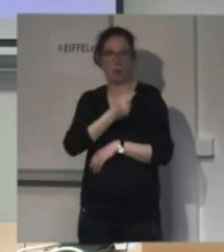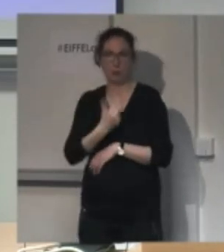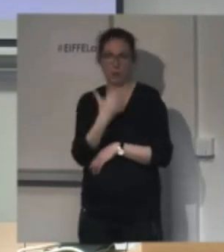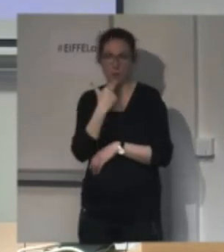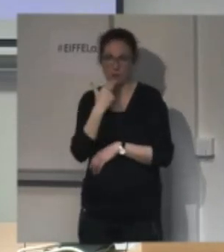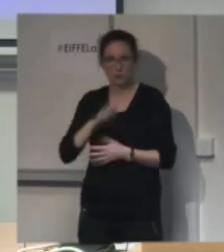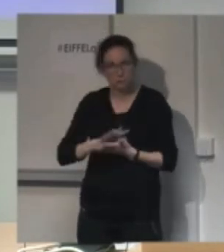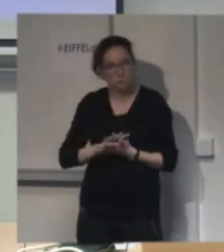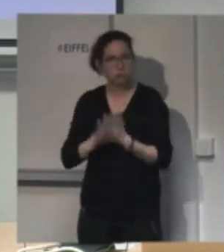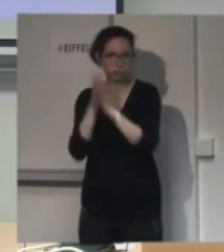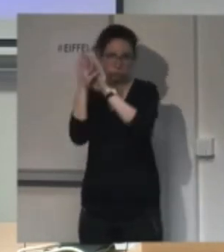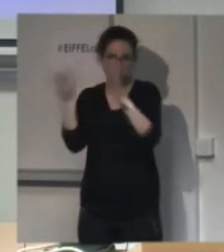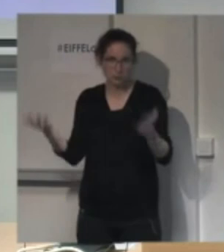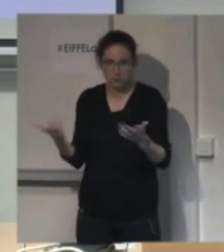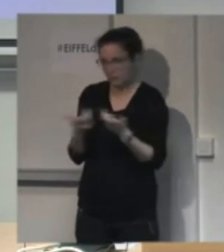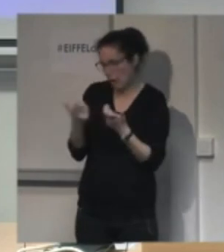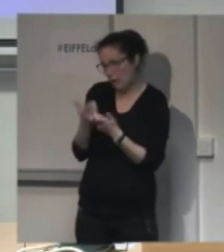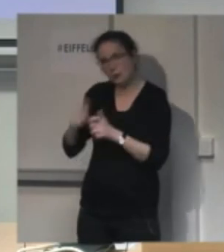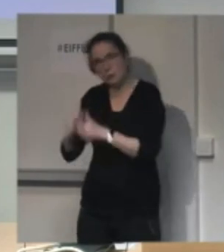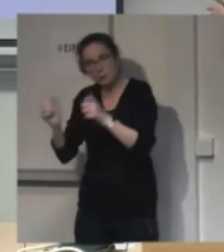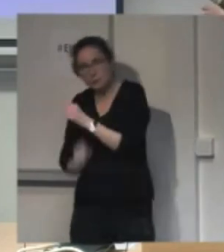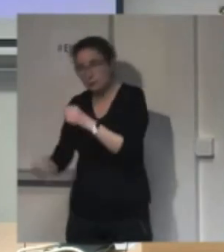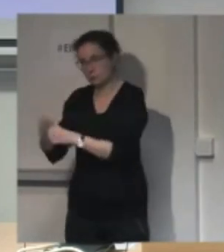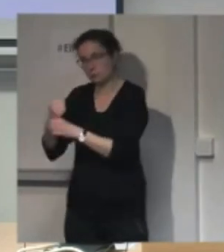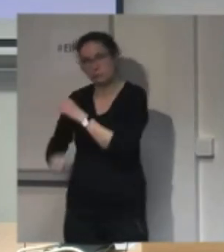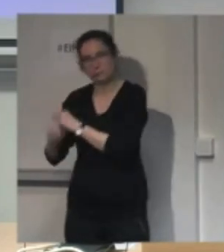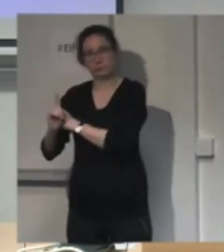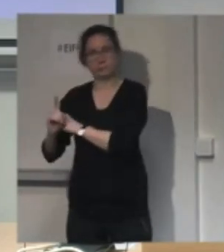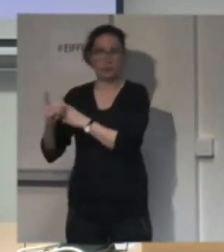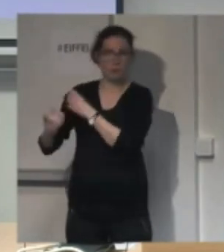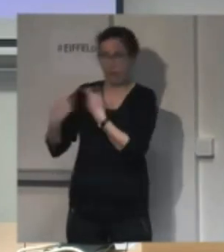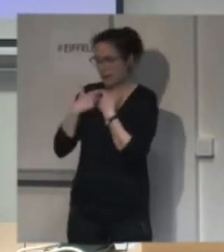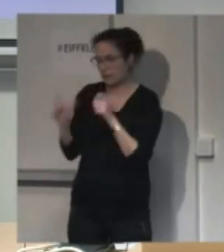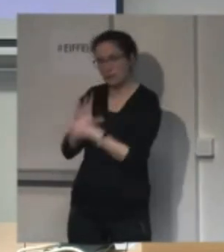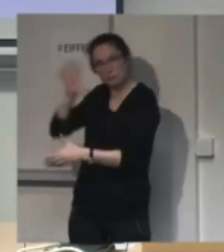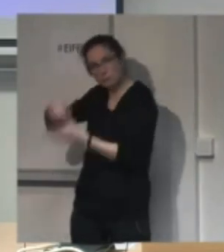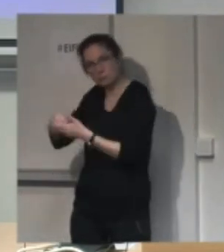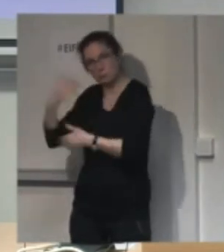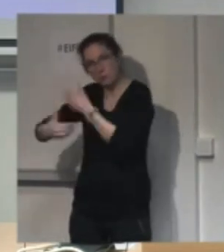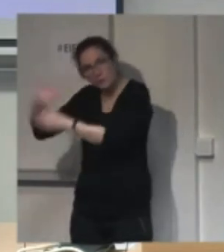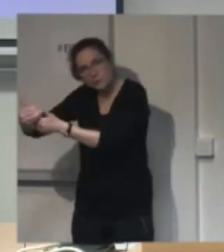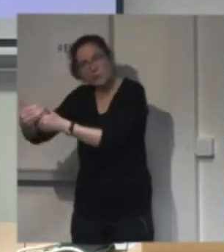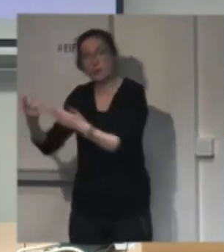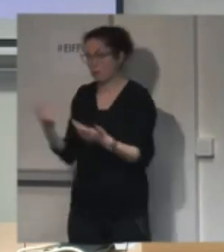développent des choses, il faut qu'elles prennent en compte l'accessibilité. Elles le savaient, c'était dans le cahier des charges.